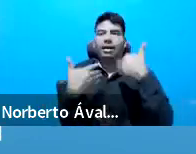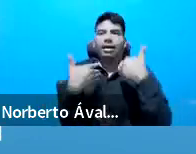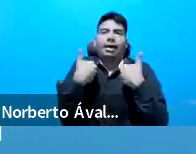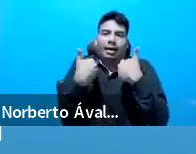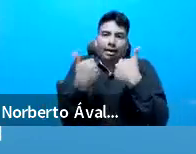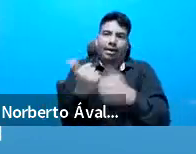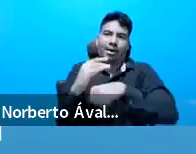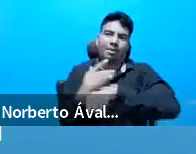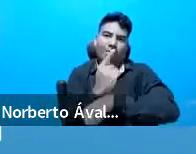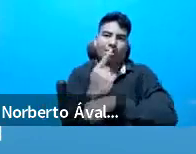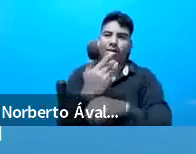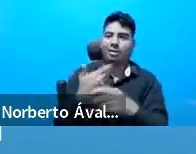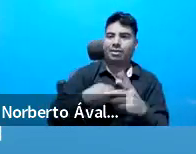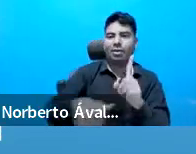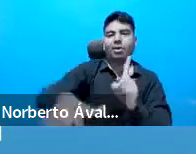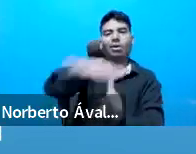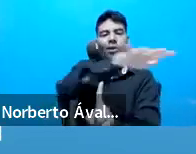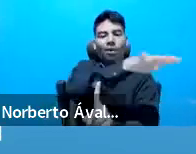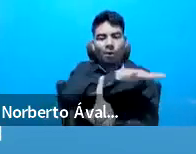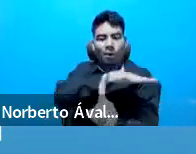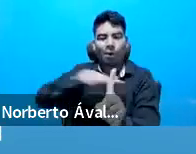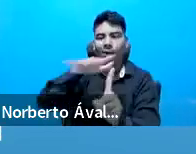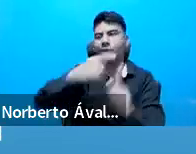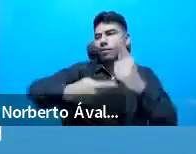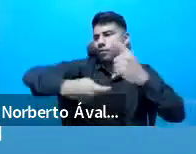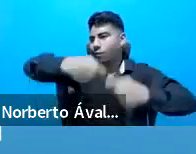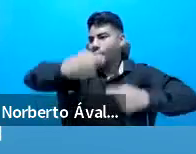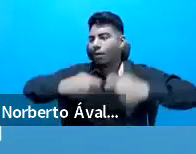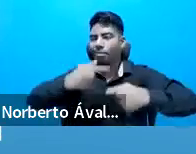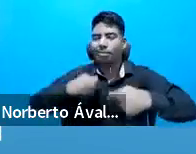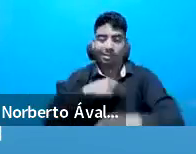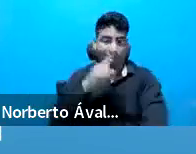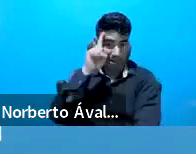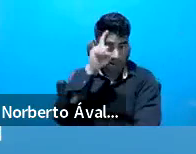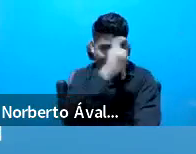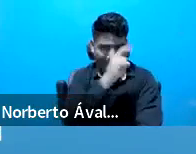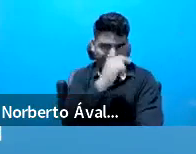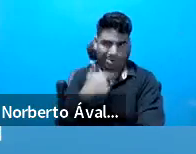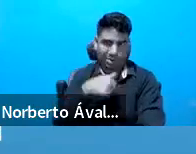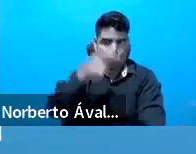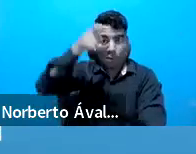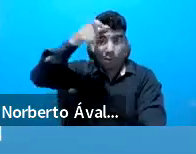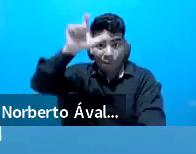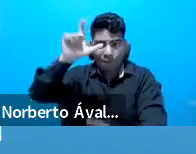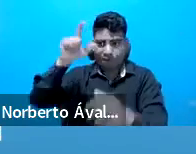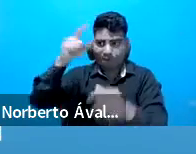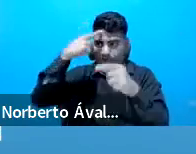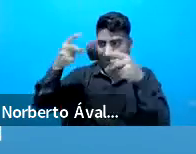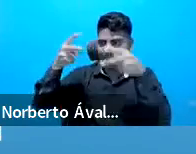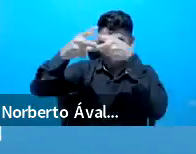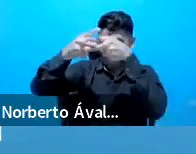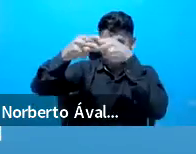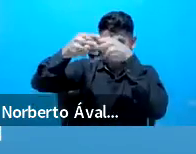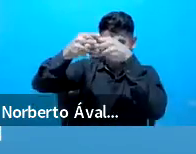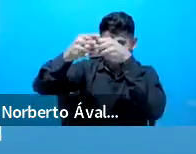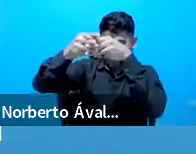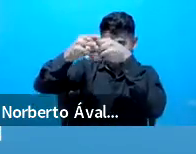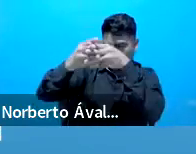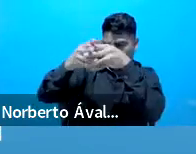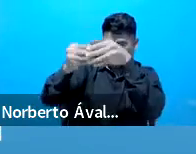nos dimos cuenta de que todo tiene que que ver y que es que ver y que es muy complicado que realmente podamos definir definir con qué estructuras lógicas se nace